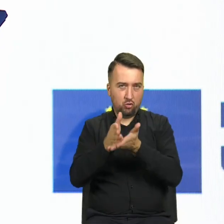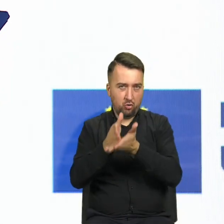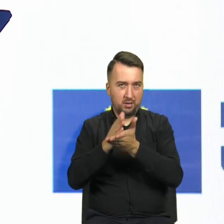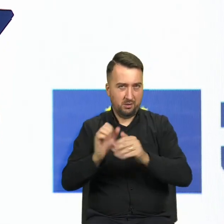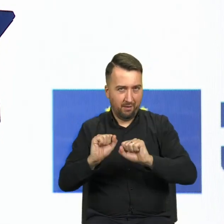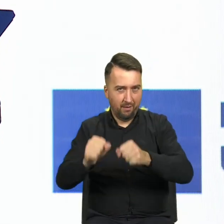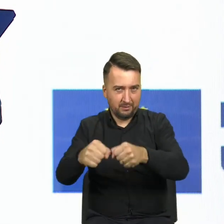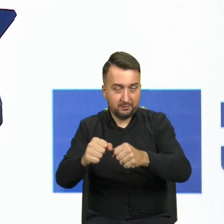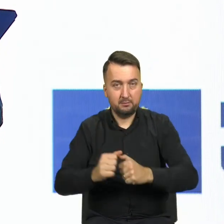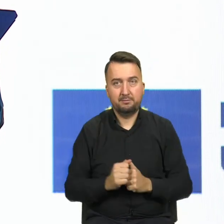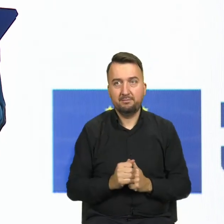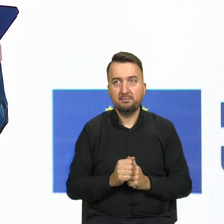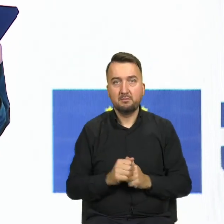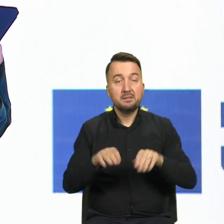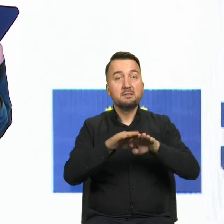Myślę, że to był bardzo, bardzo owocny i dobry czas.